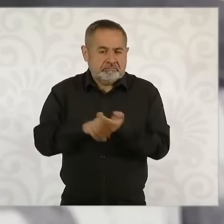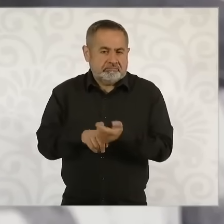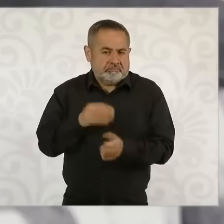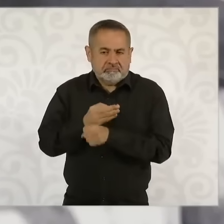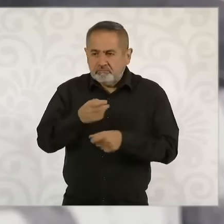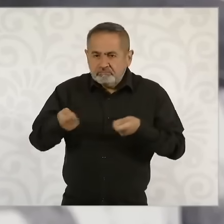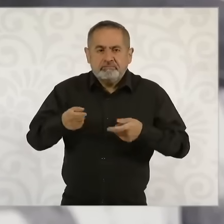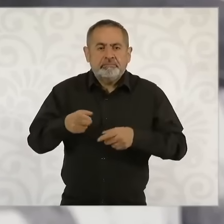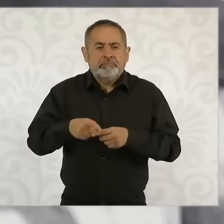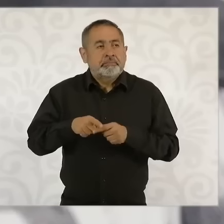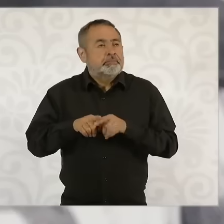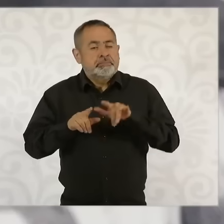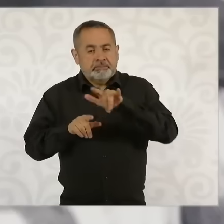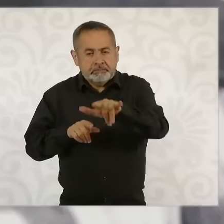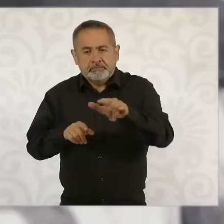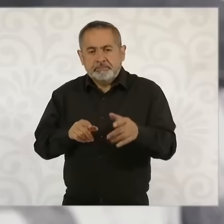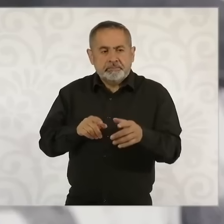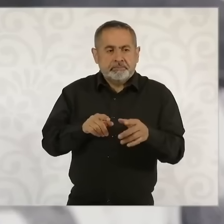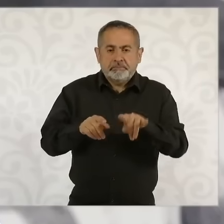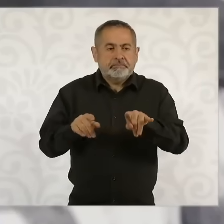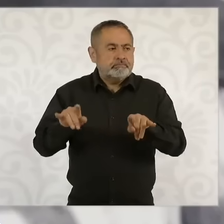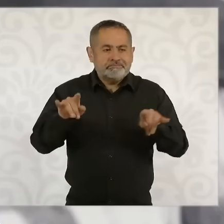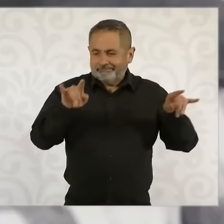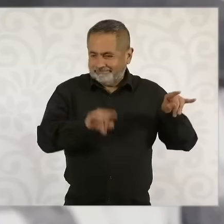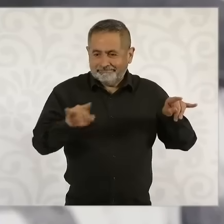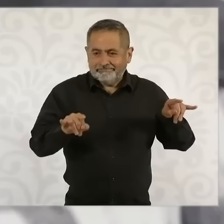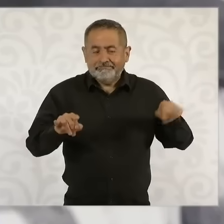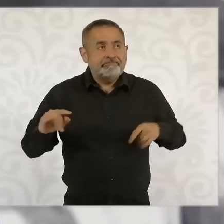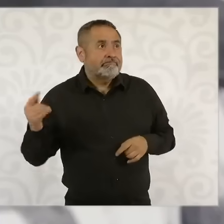esas retornan la Secretaría de la Defensa Nacional porque la institución requiere también capacidades